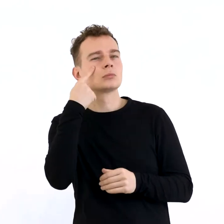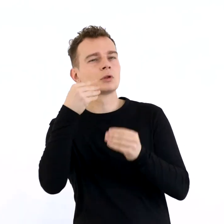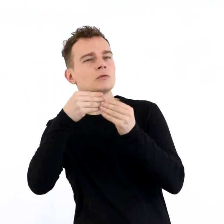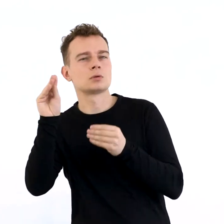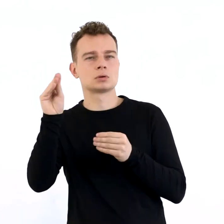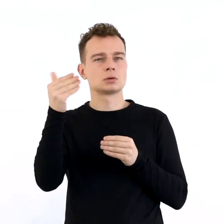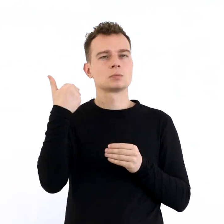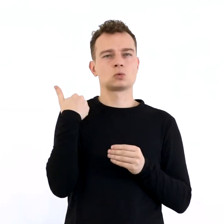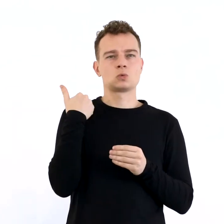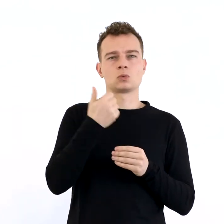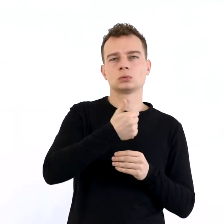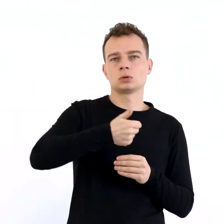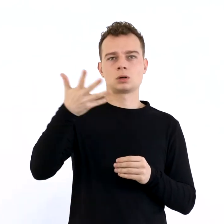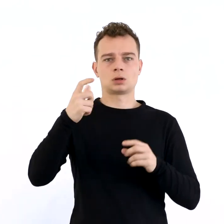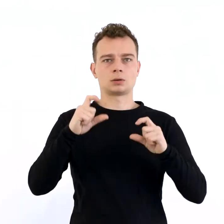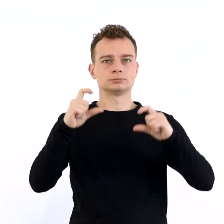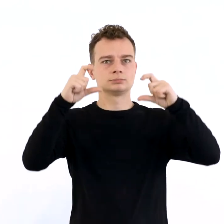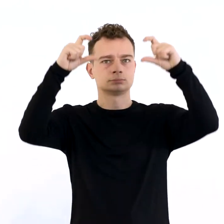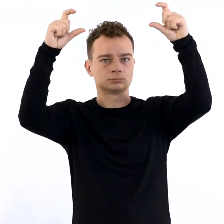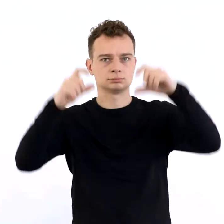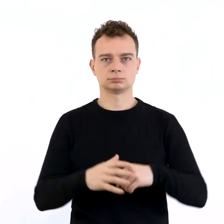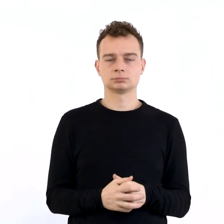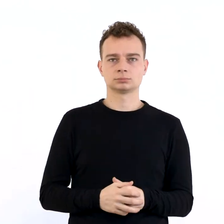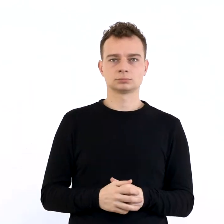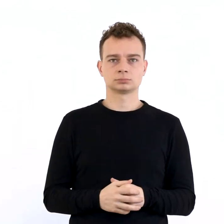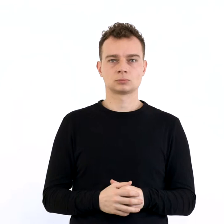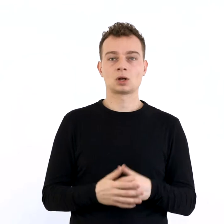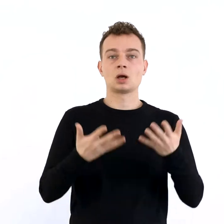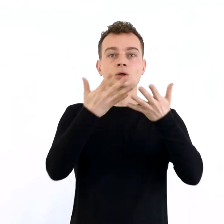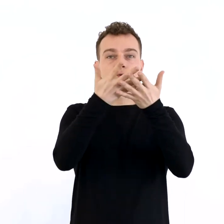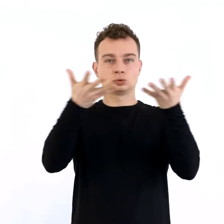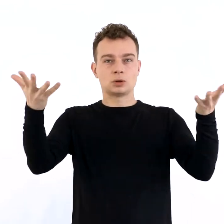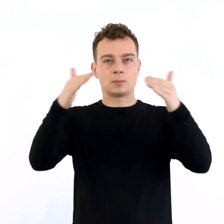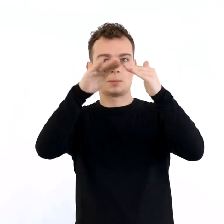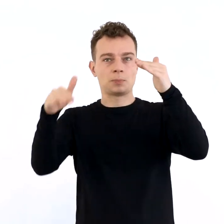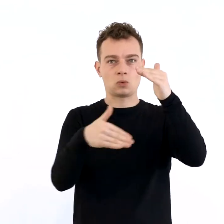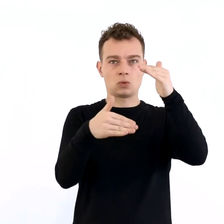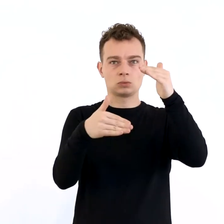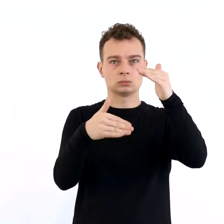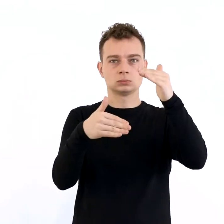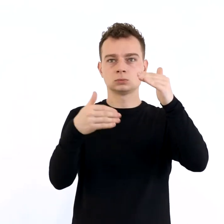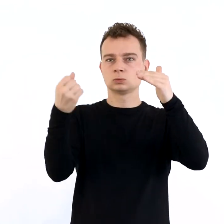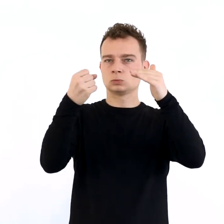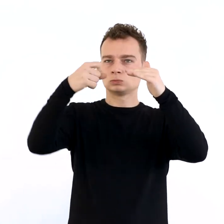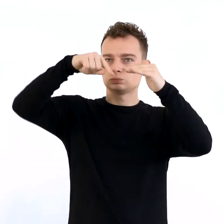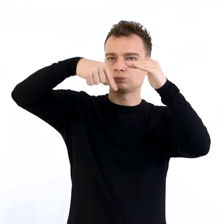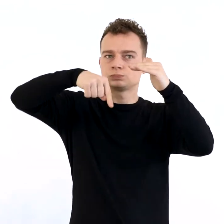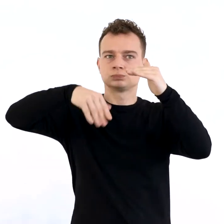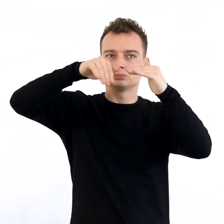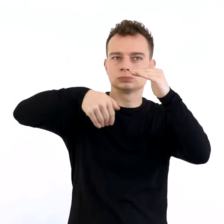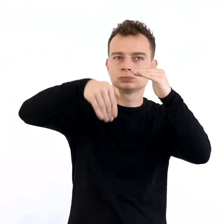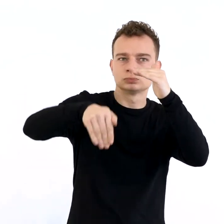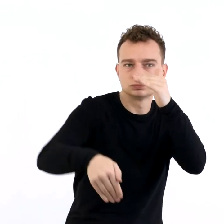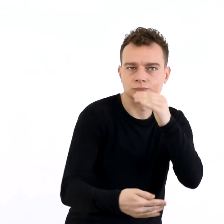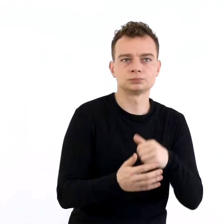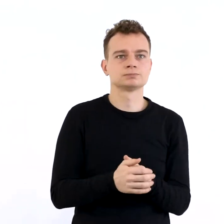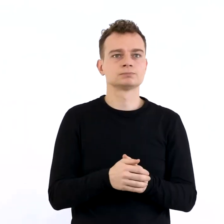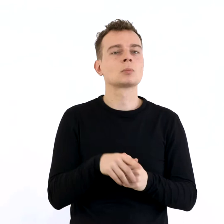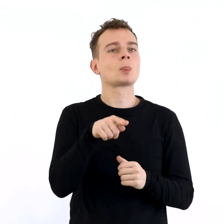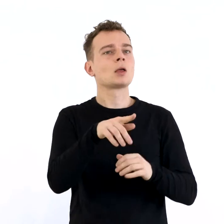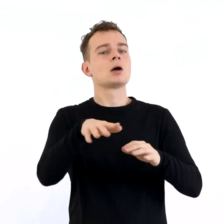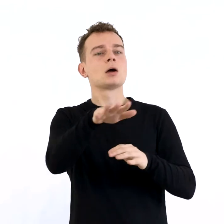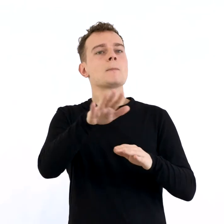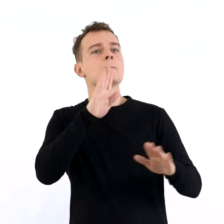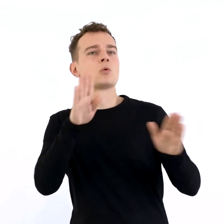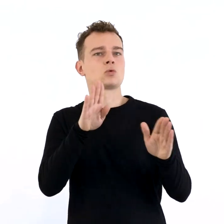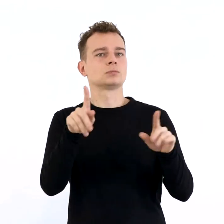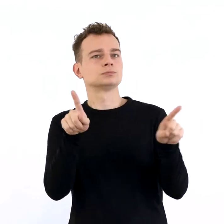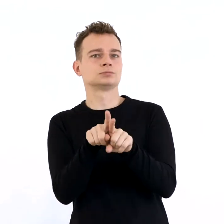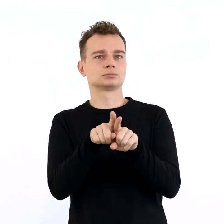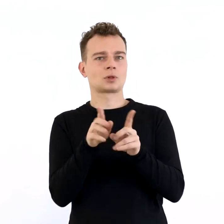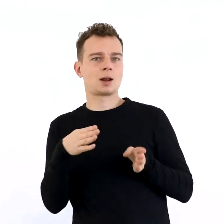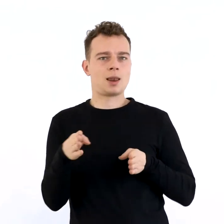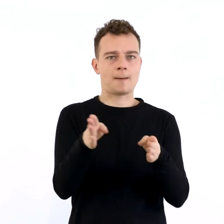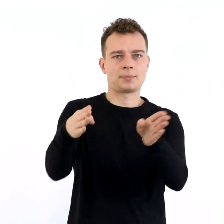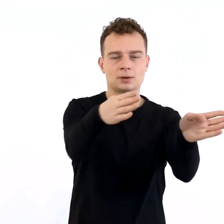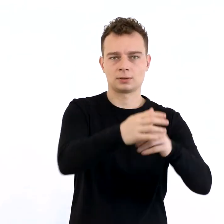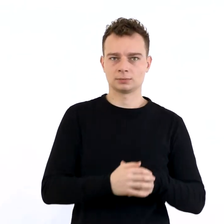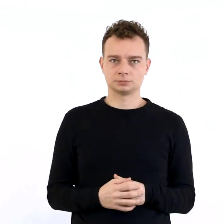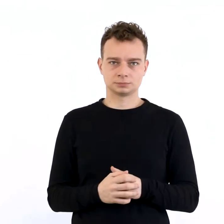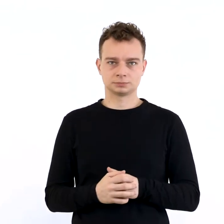zazwyczaj były kilku kondygnacyjne, na podobieństwo labiryntu, wydrążonych bardzo głęboko w ziemi.